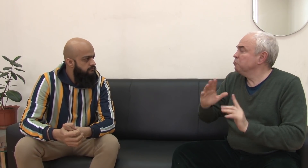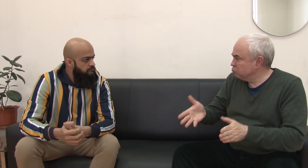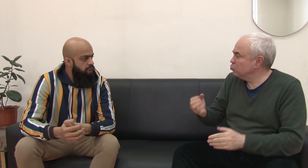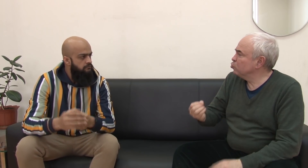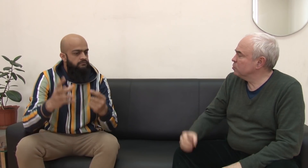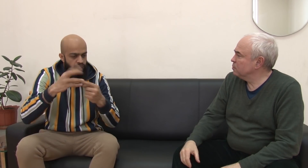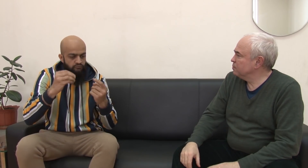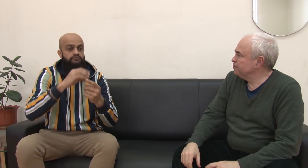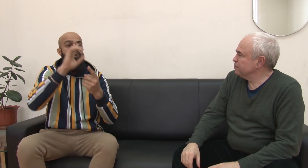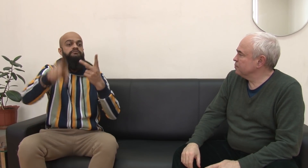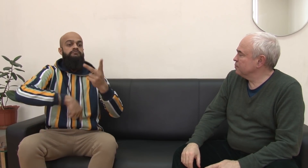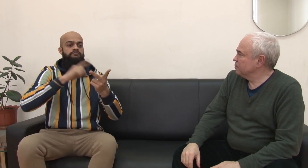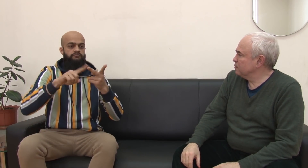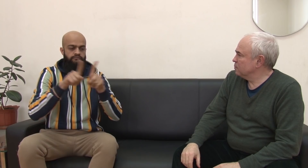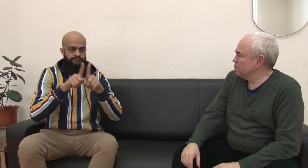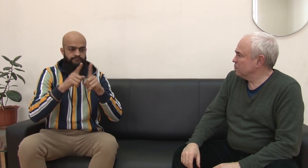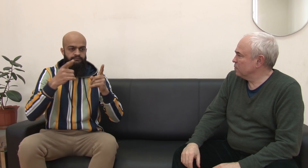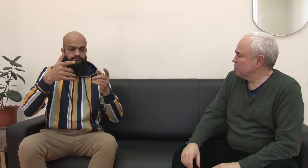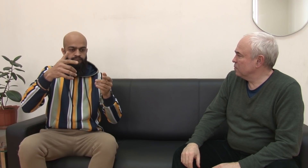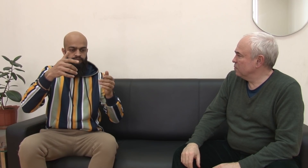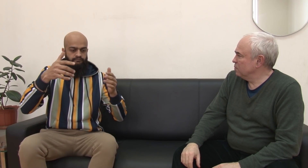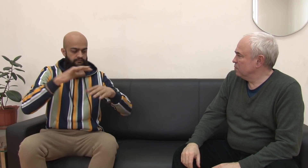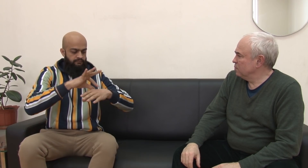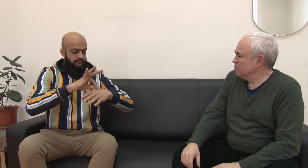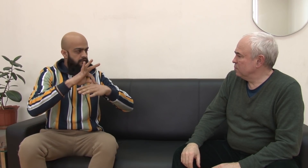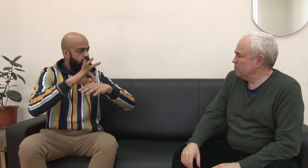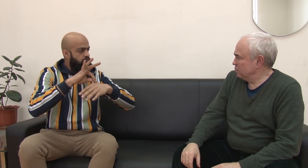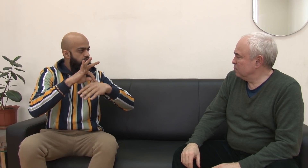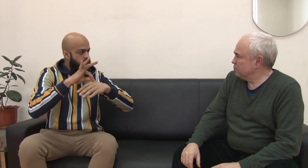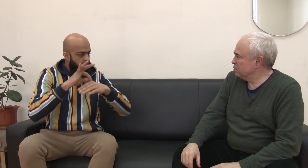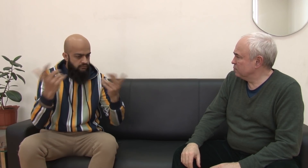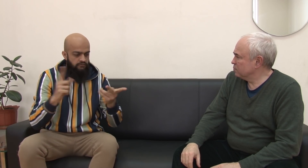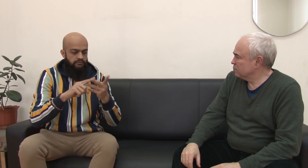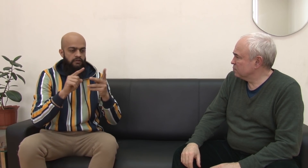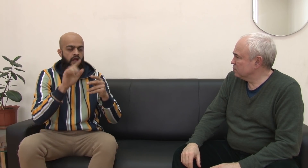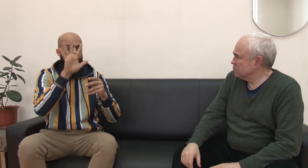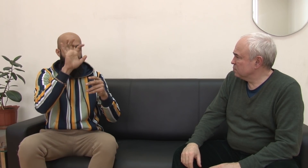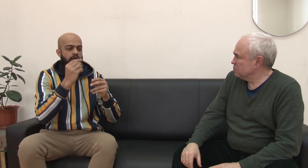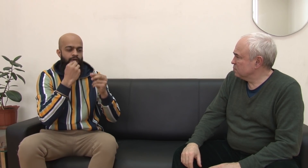Что еще у отца? Занимается обработкой кожи, ягодами